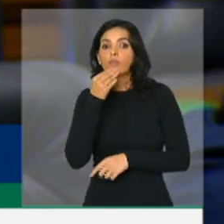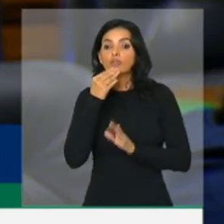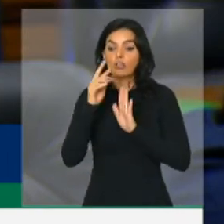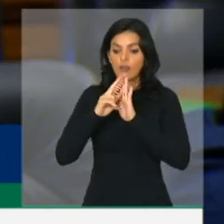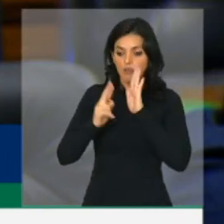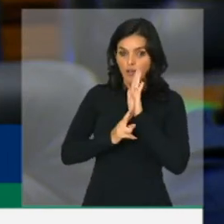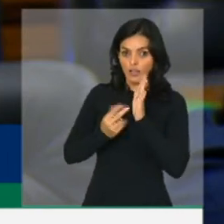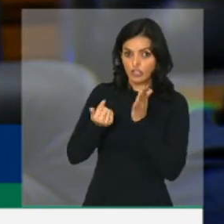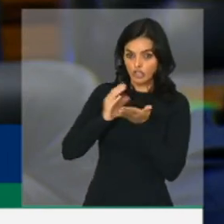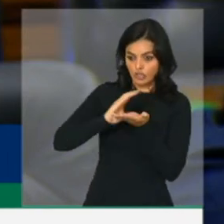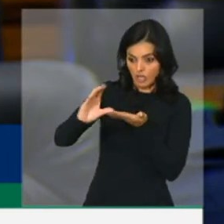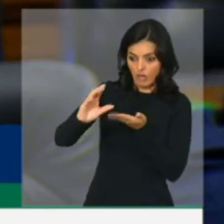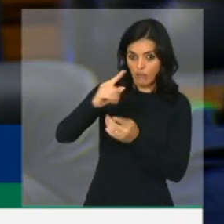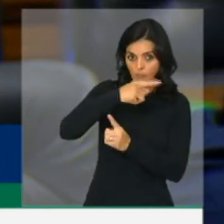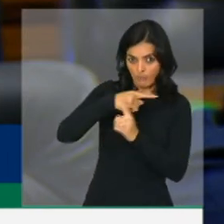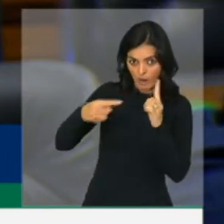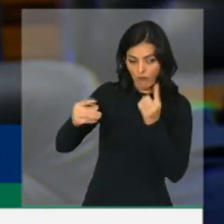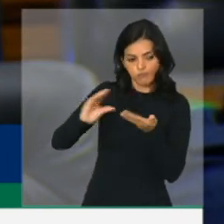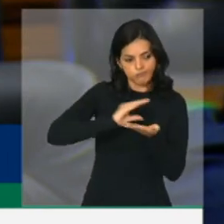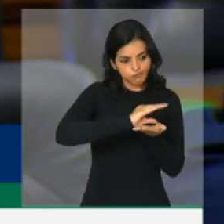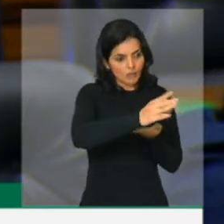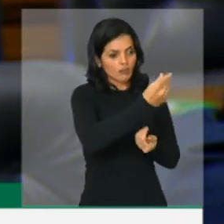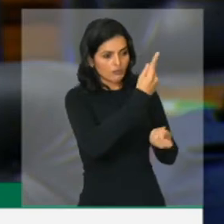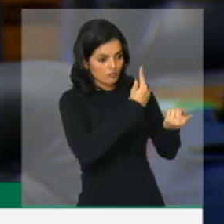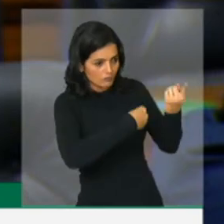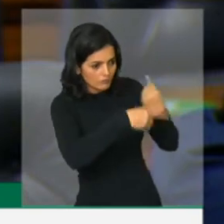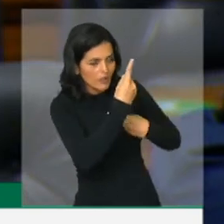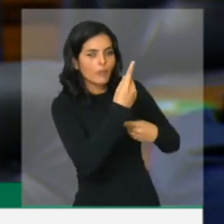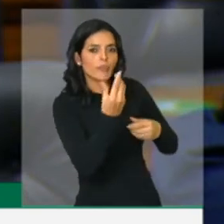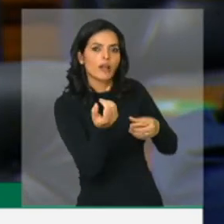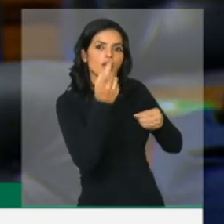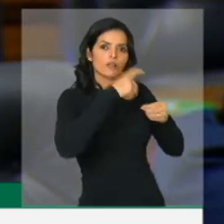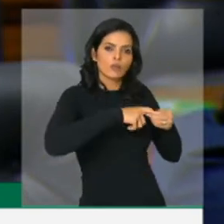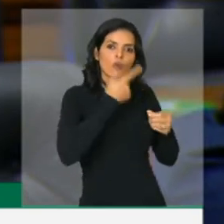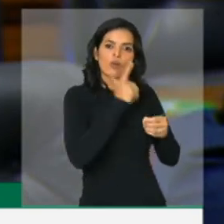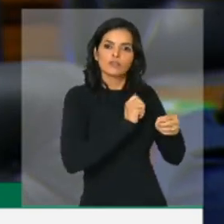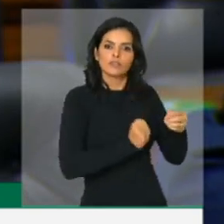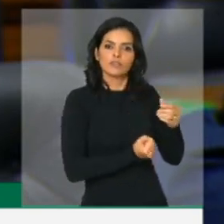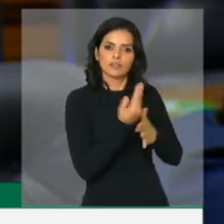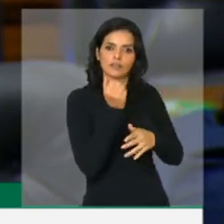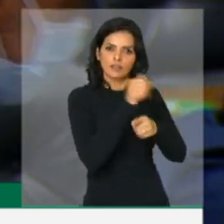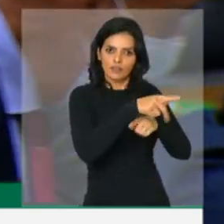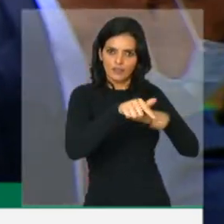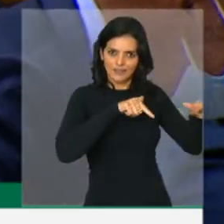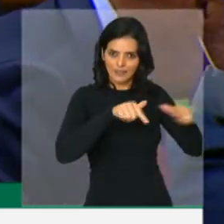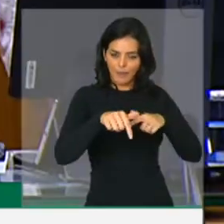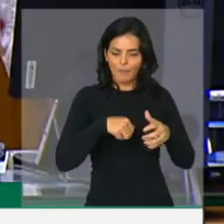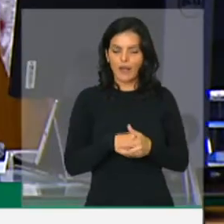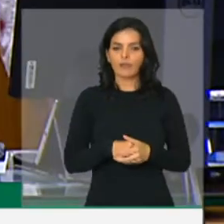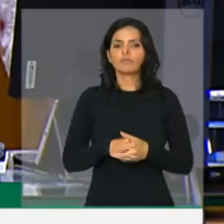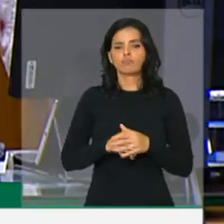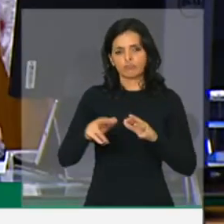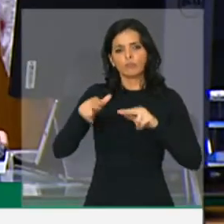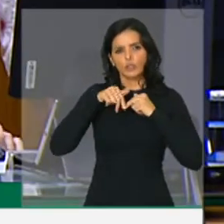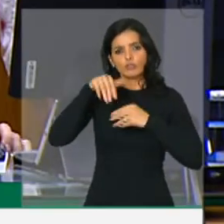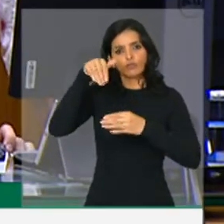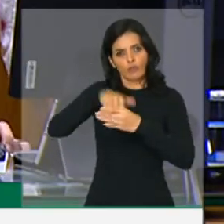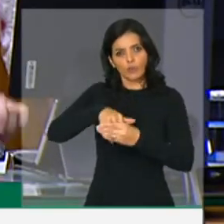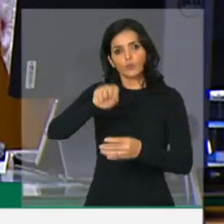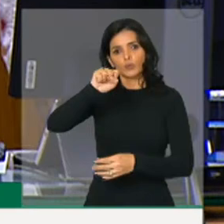ARTIGO. É SIM. -- [PRESIDENTE]: COMO ORIENTA O CIDADANIA? PV. -- [DEPUTADO]: PV NÃO, PRESIDENTE. -- [PRESIDENTE]: REDE. [DEP. JOÊNIA WAPICHANA]: SR. PRESIDENTE, A